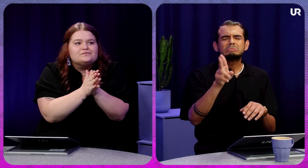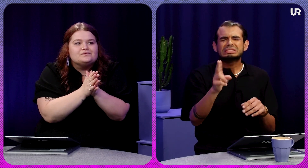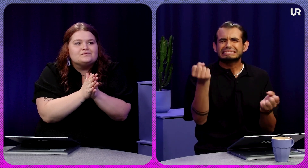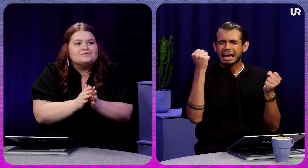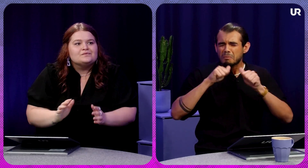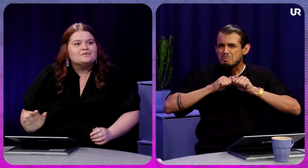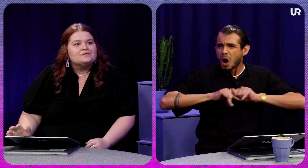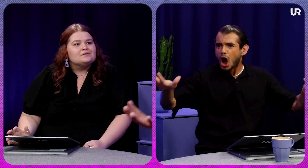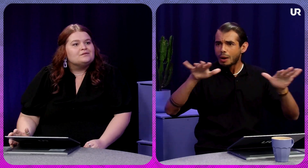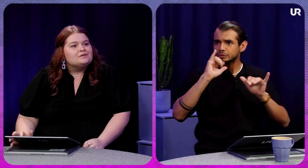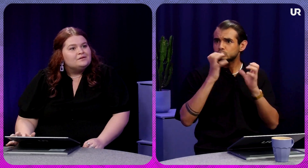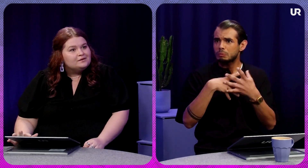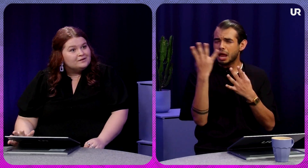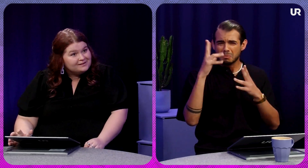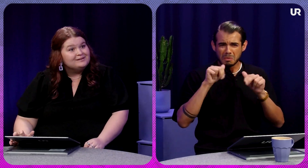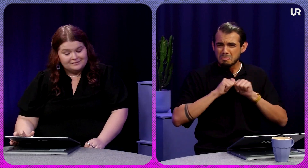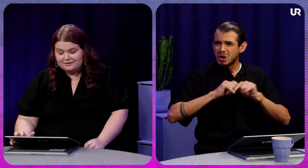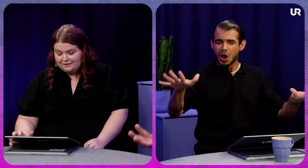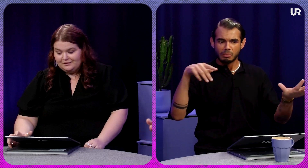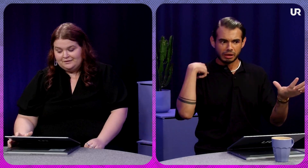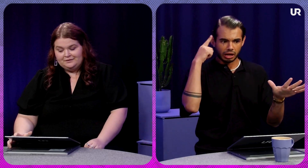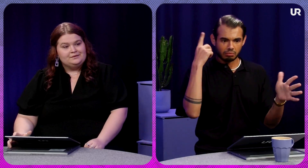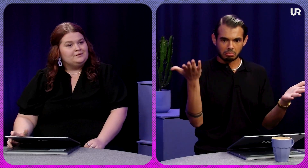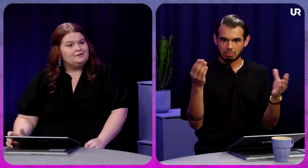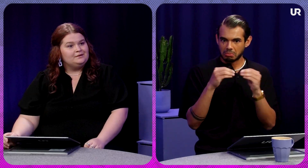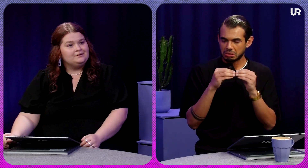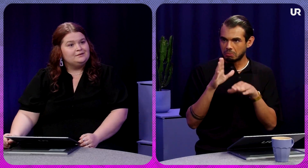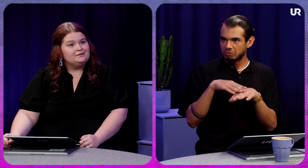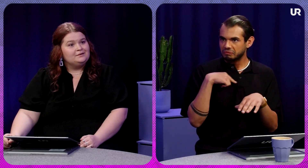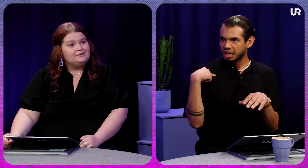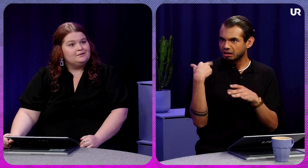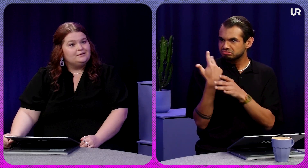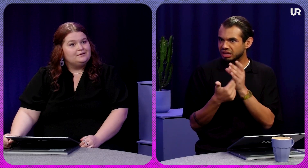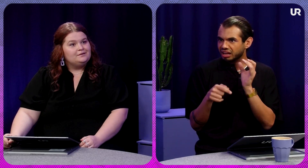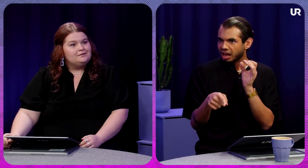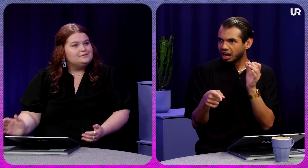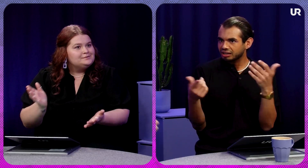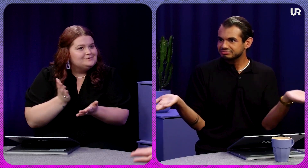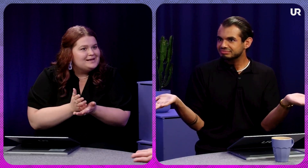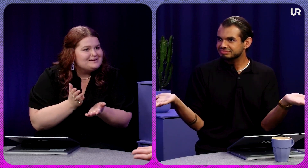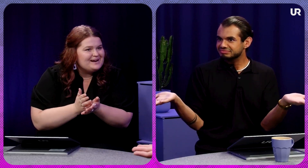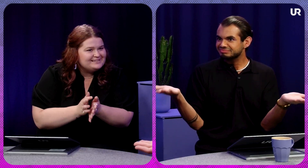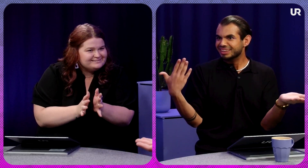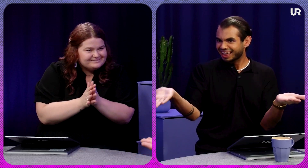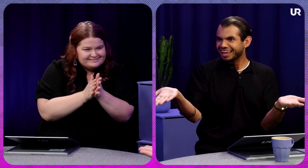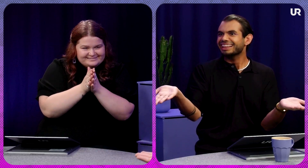Amir: Jag minns det där nu! Det blev sjukt VIRALT på sociala medier! Men då tänker jag att vi kan passa på att dyka ner lite i det här! Josephine: Bra idé!